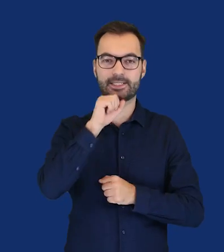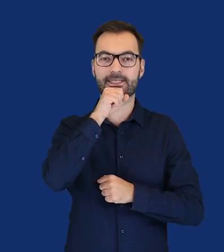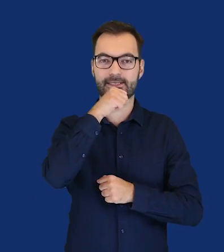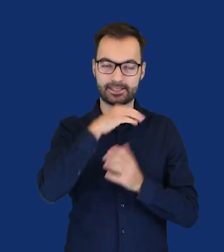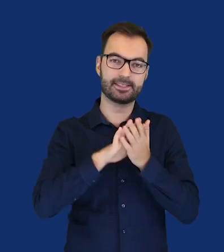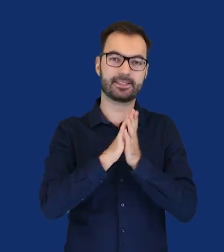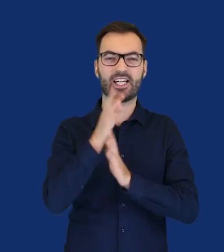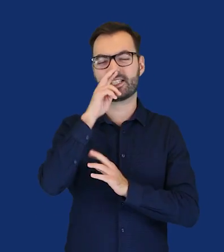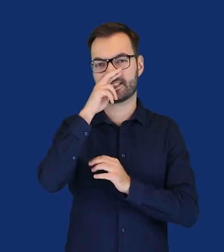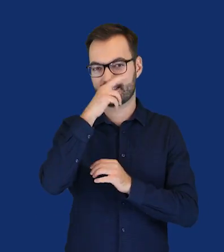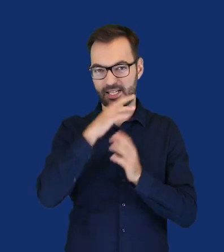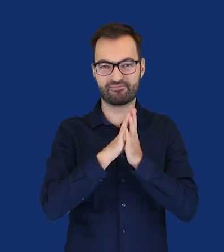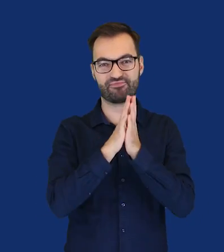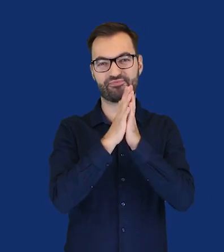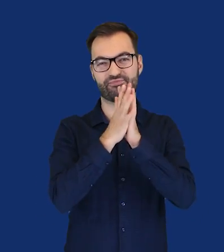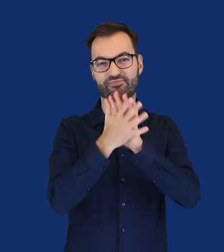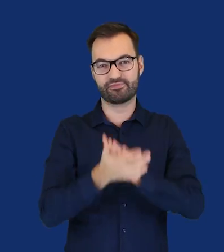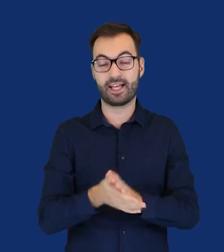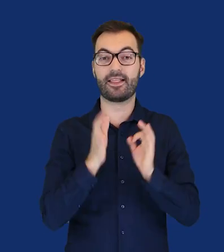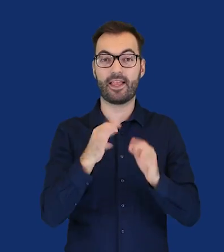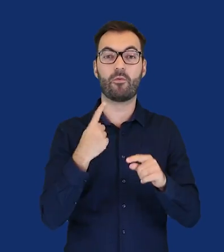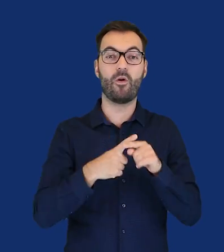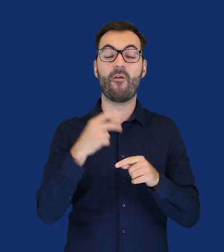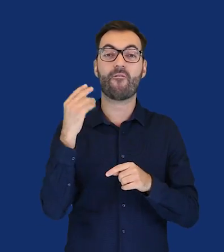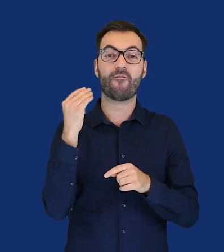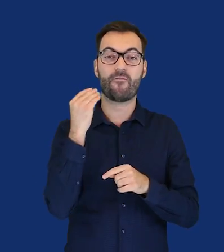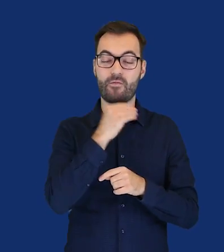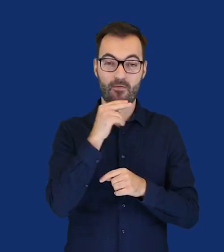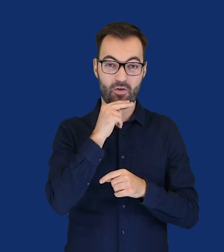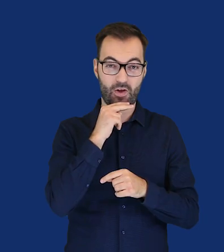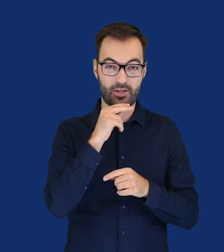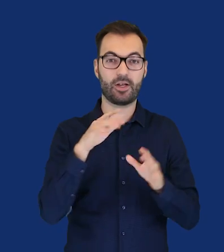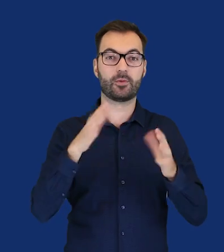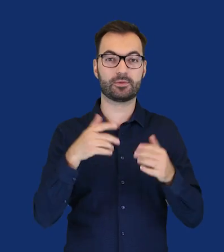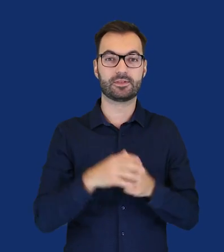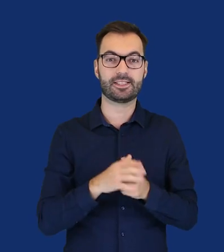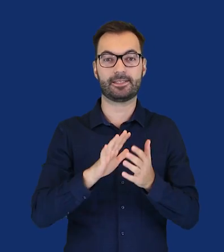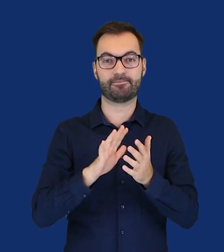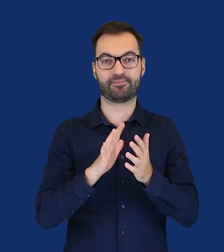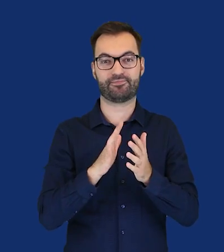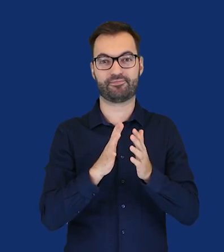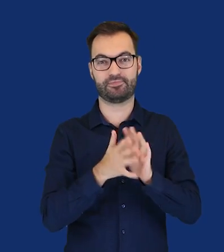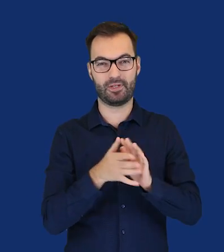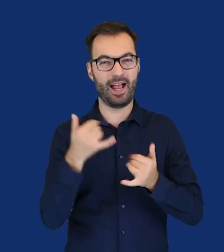To znaczy, że skorodowała i jest w tej chwili w kontakcie z wodą morską. To oznacza też, że się zmieniała.